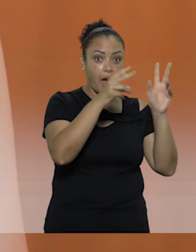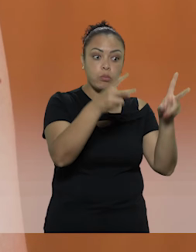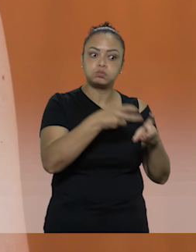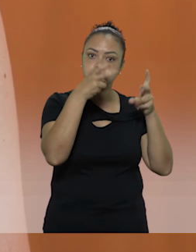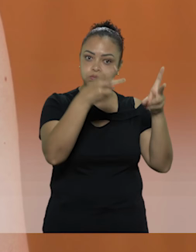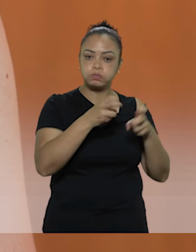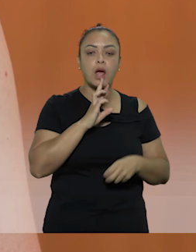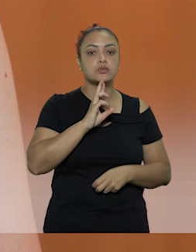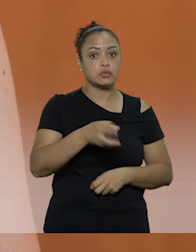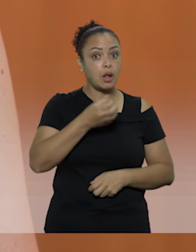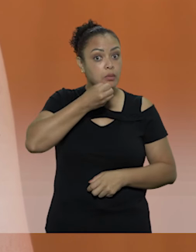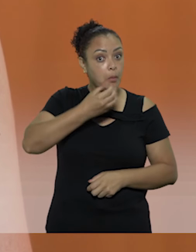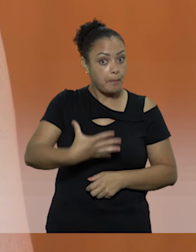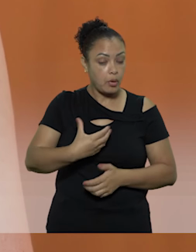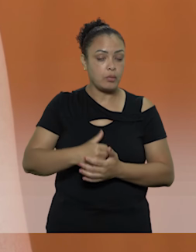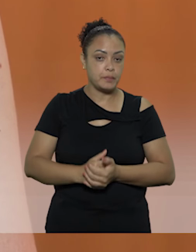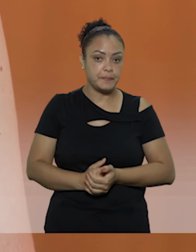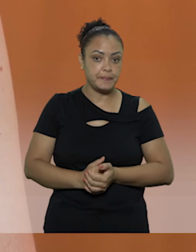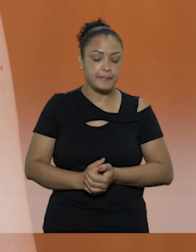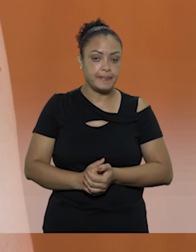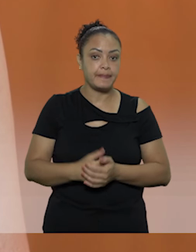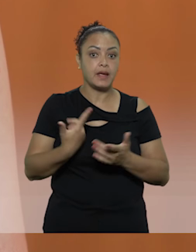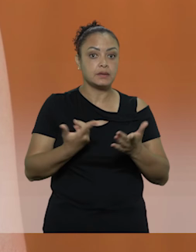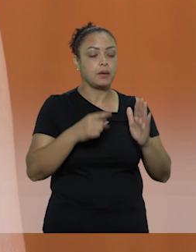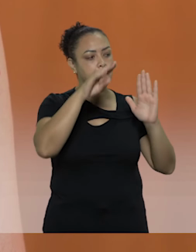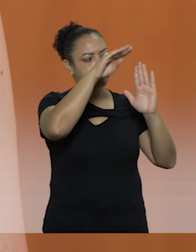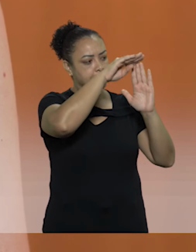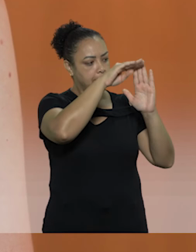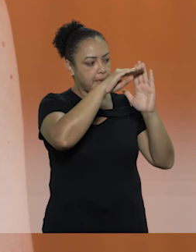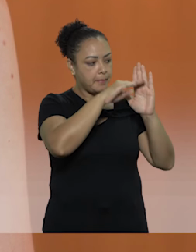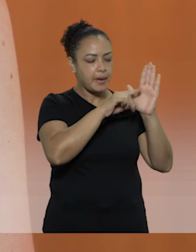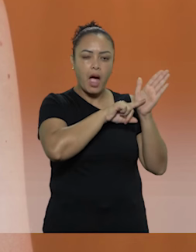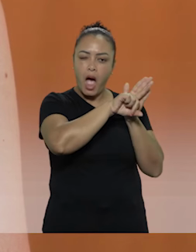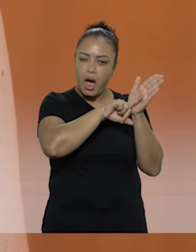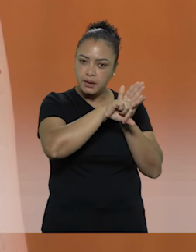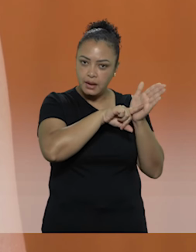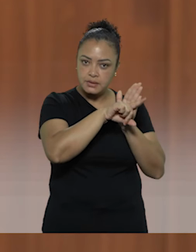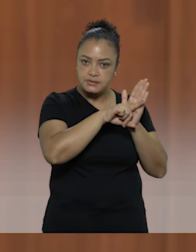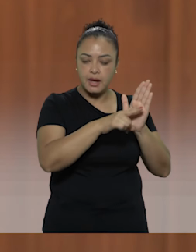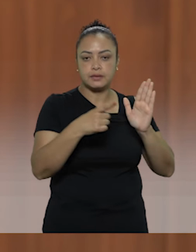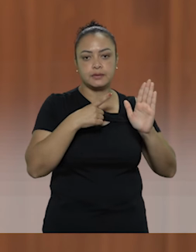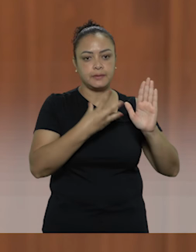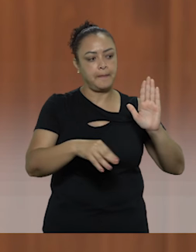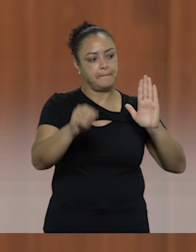Para você entender melhor, as empresas analisadas entram em um ranking e a carteira do índice